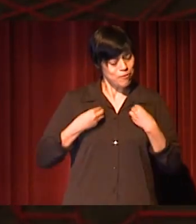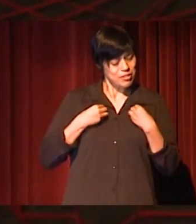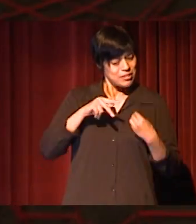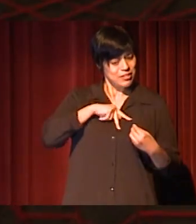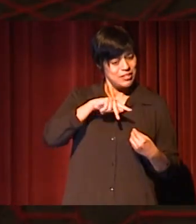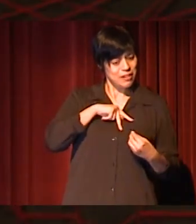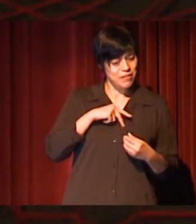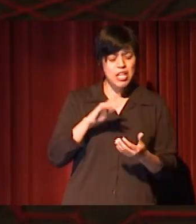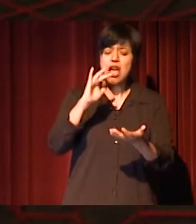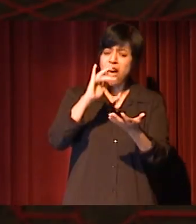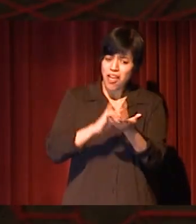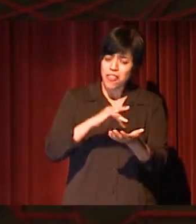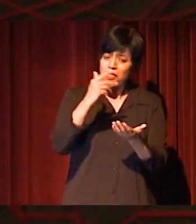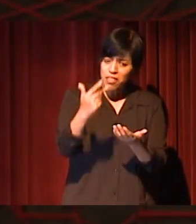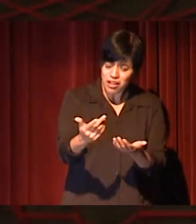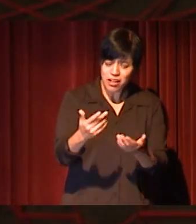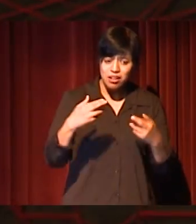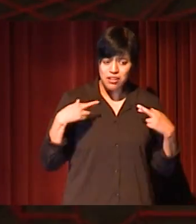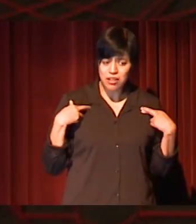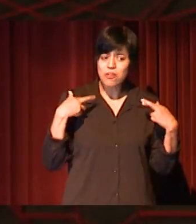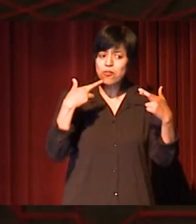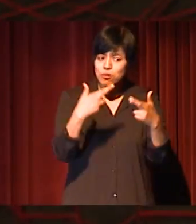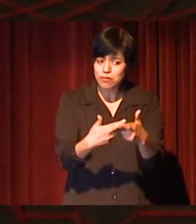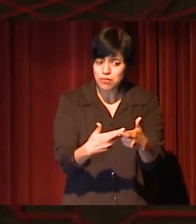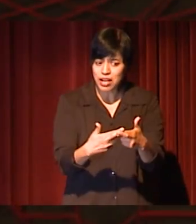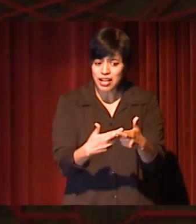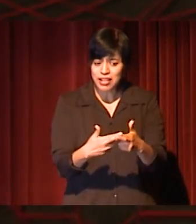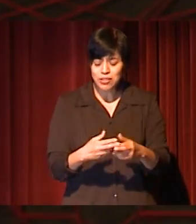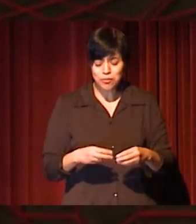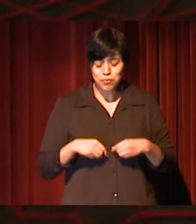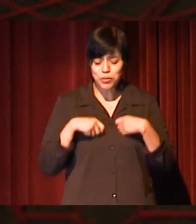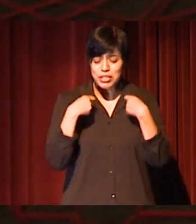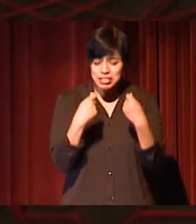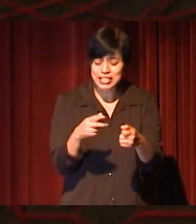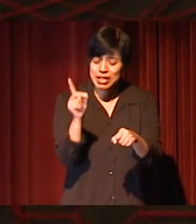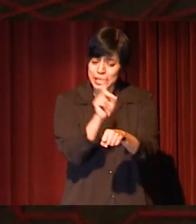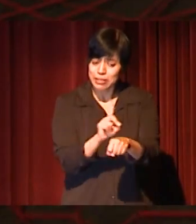Agradecerles su entrega y su labor diaria, es un primer paso.